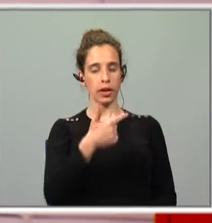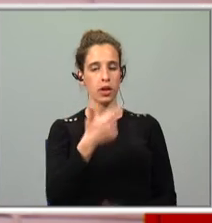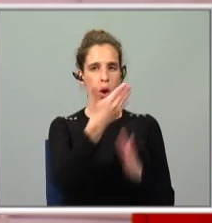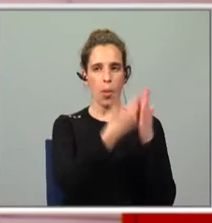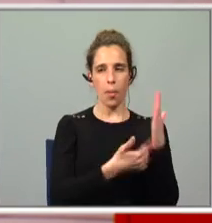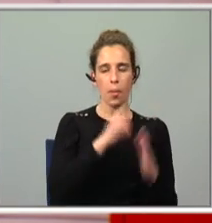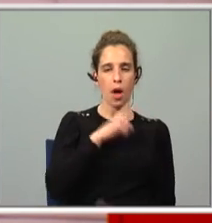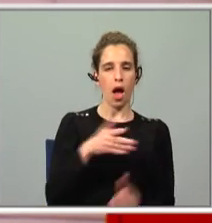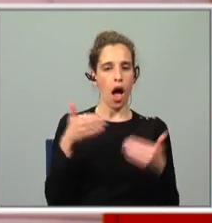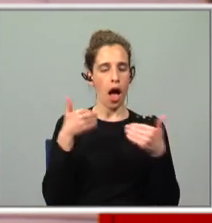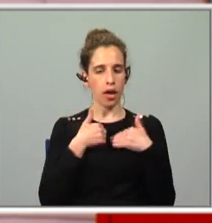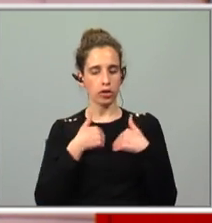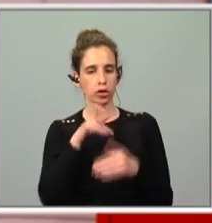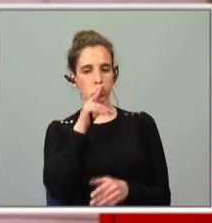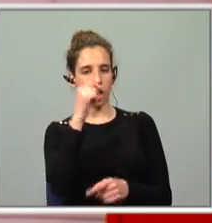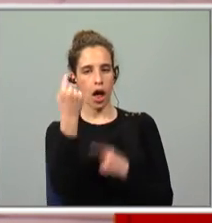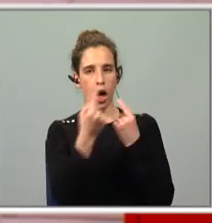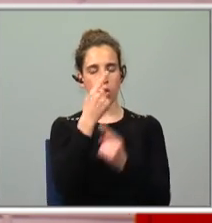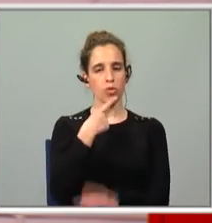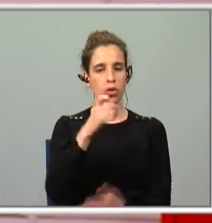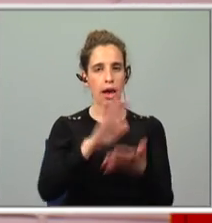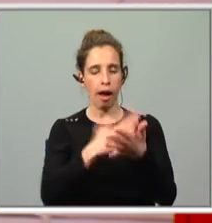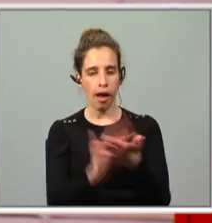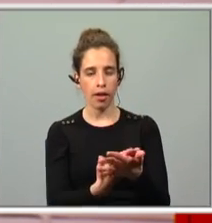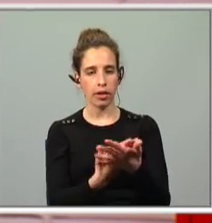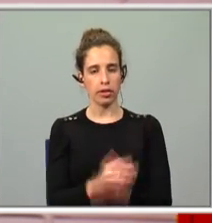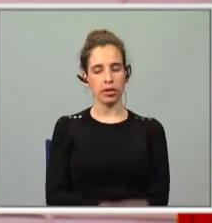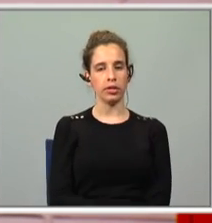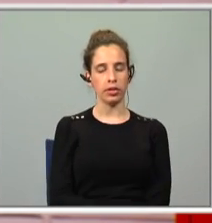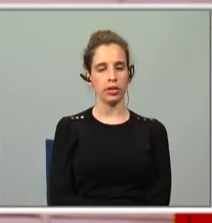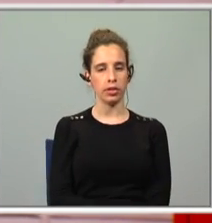nos podia ajudar a responder a perguntas de interpretar e vamos pôr à prova essa 你能幫我們回答問題嗎解釋，我們將對此進行測試